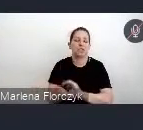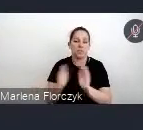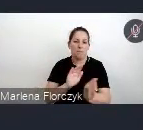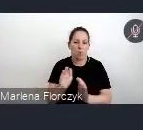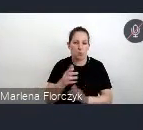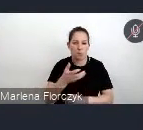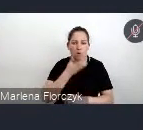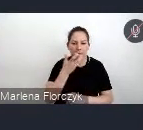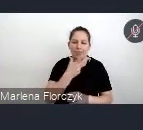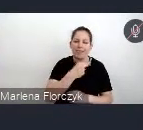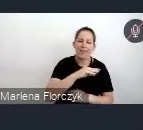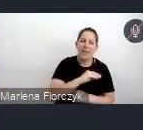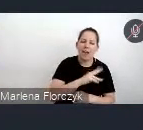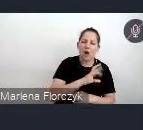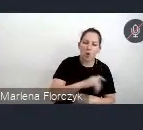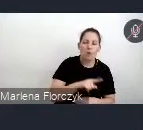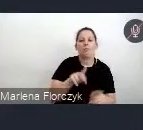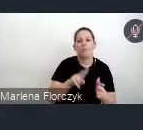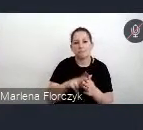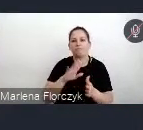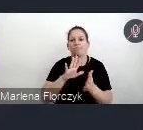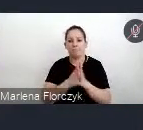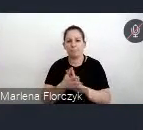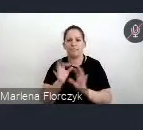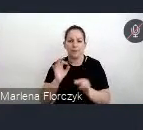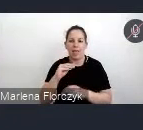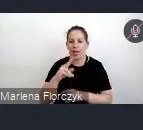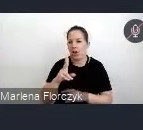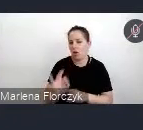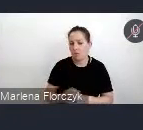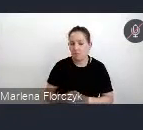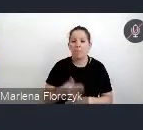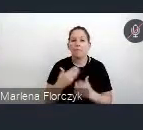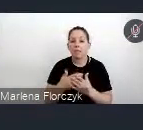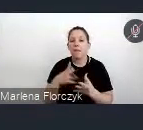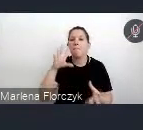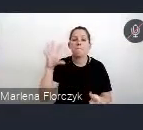z nieekologicznego na ekologiczny. Zatem tak podsumowując,